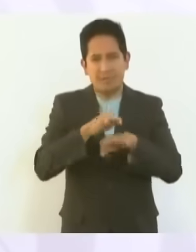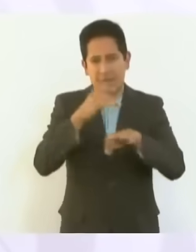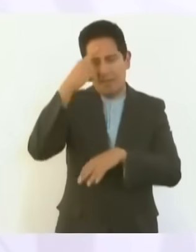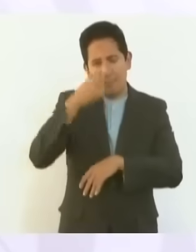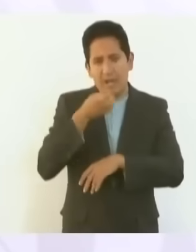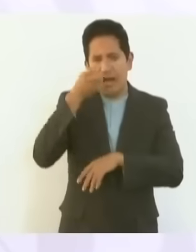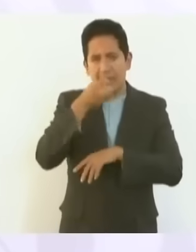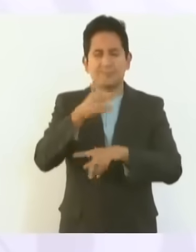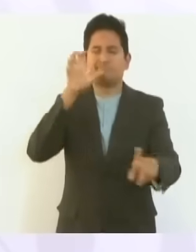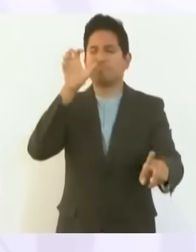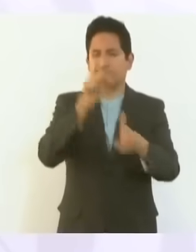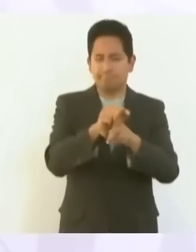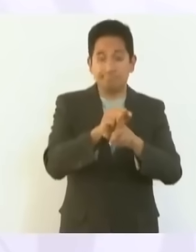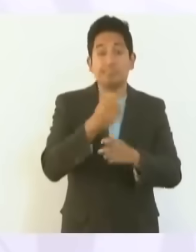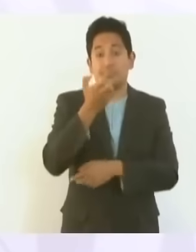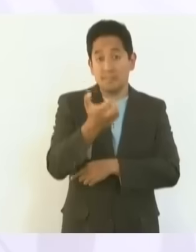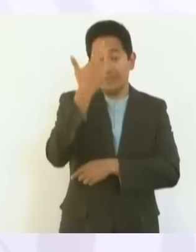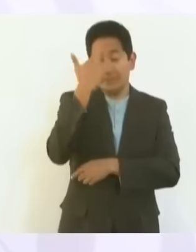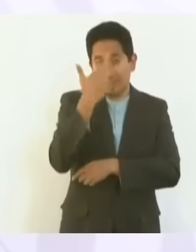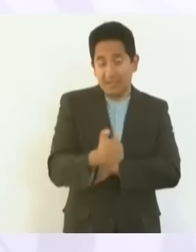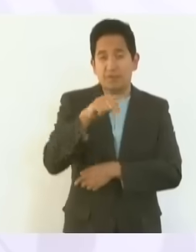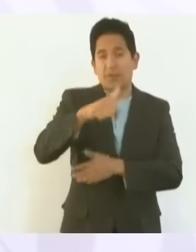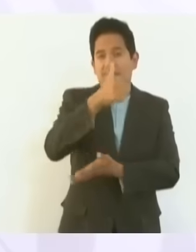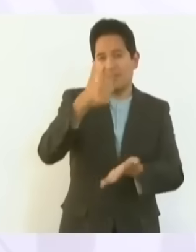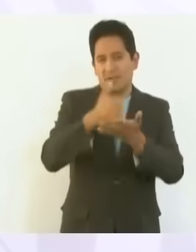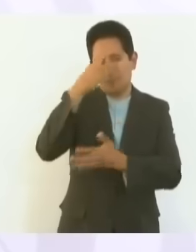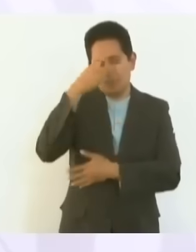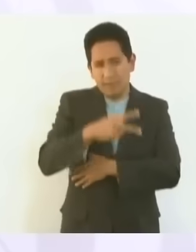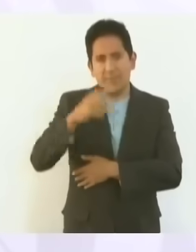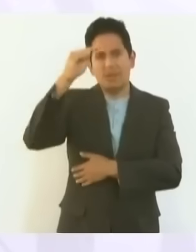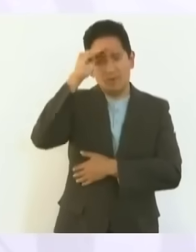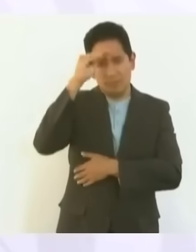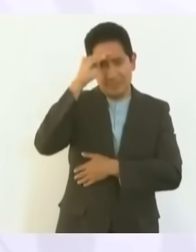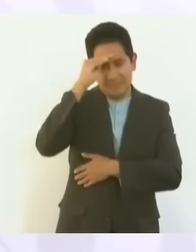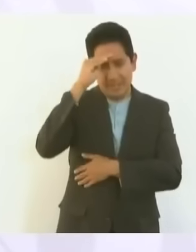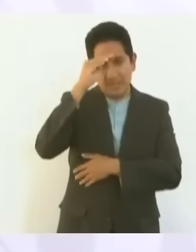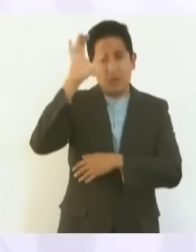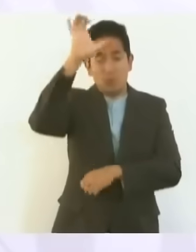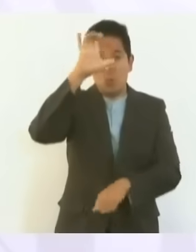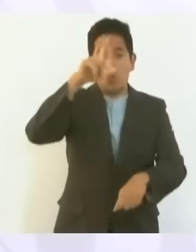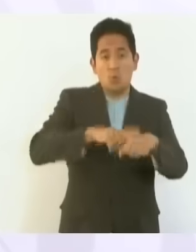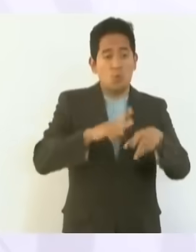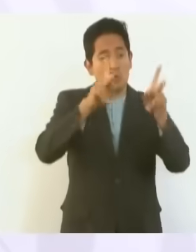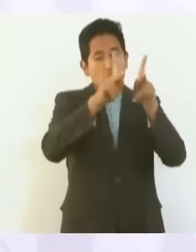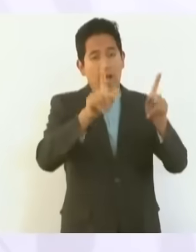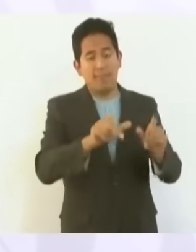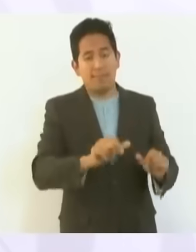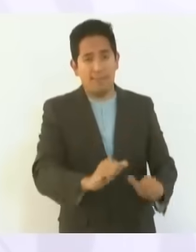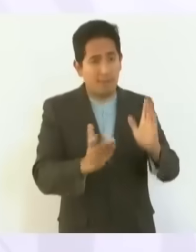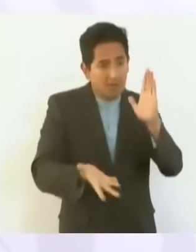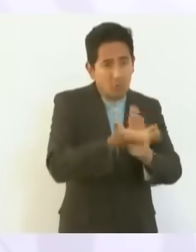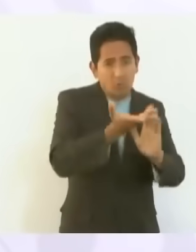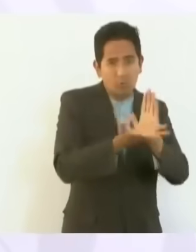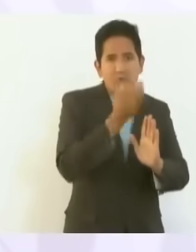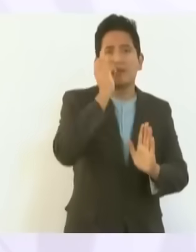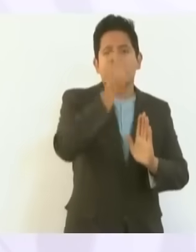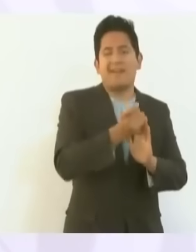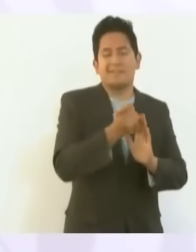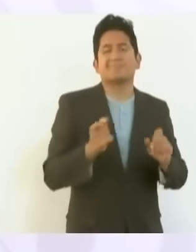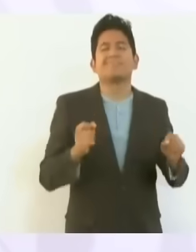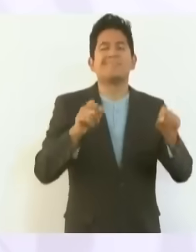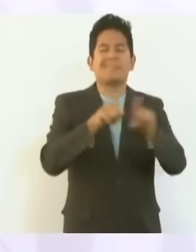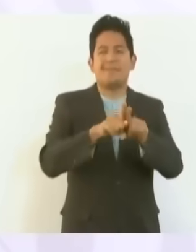en esta ciudad pensamos que construir cultura de paz es construir justicia en la ciudad.